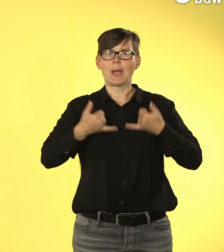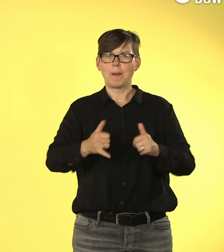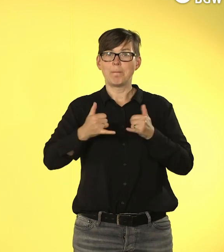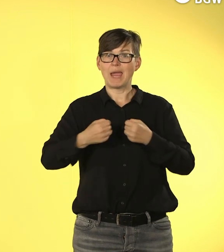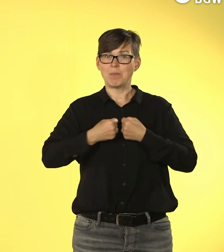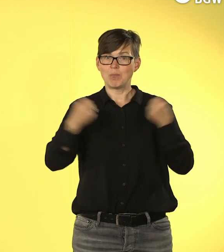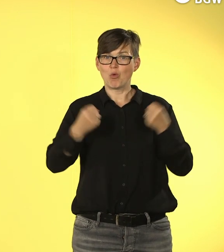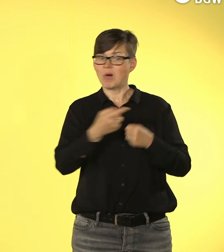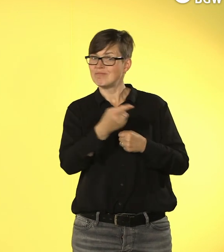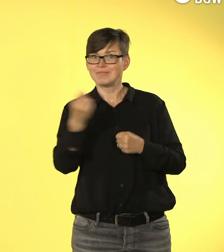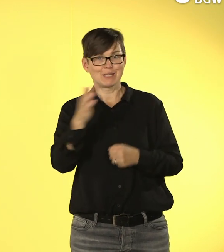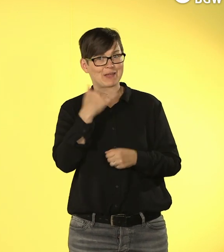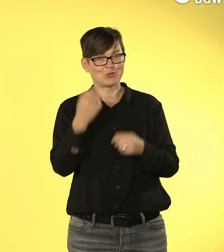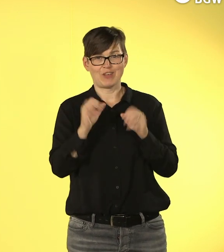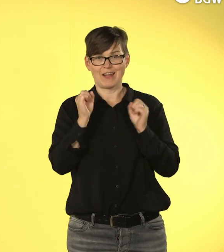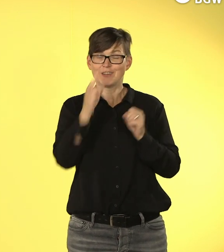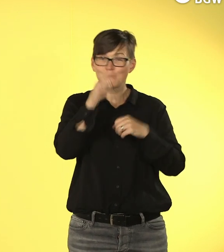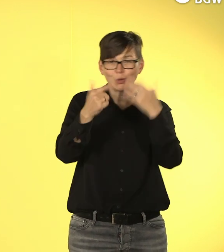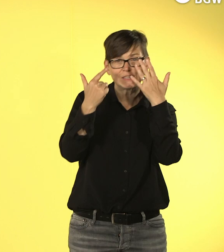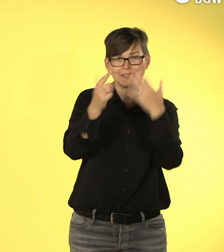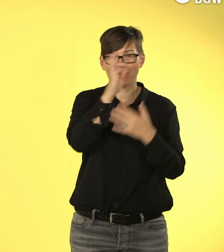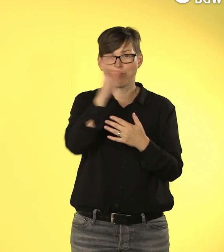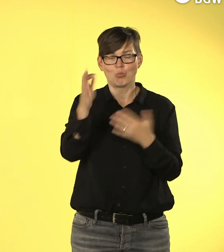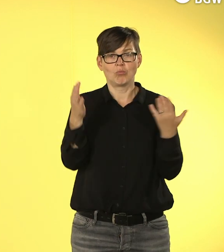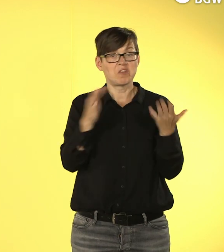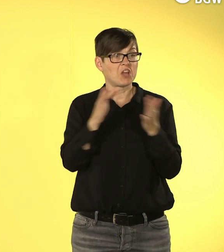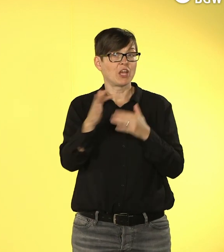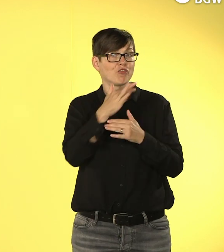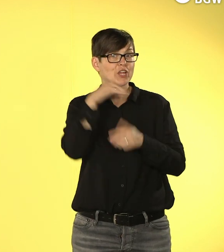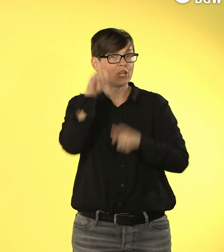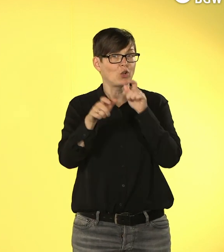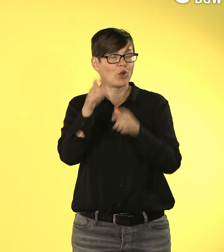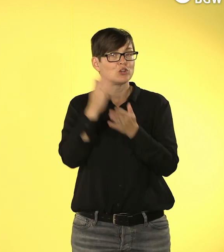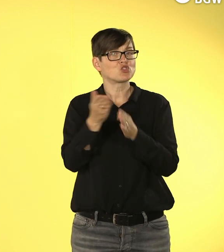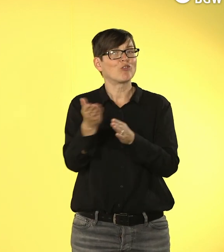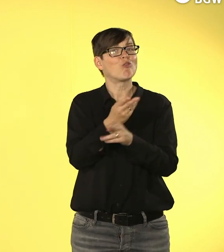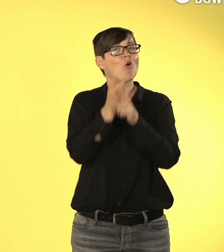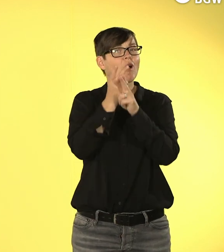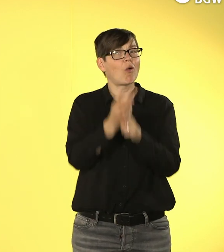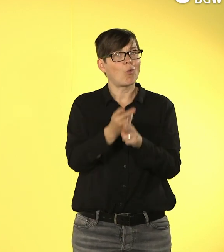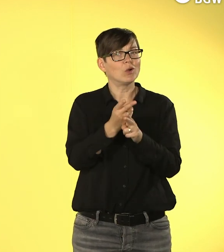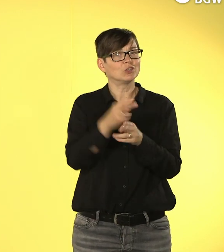Vielleicht sind viele auch in den Vorruhestand gegangen. Egal, wie.